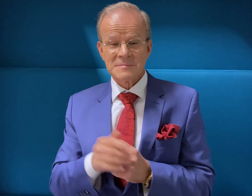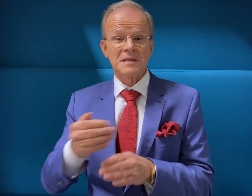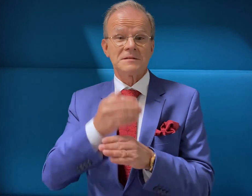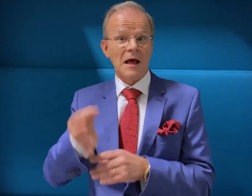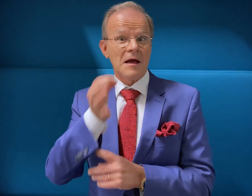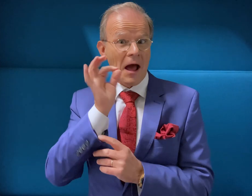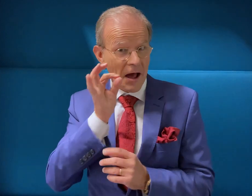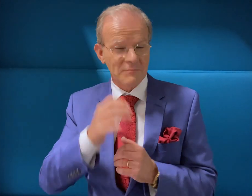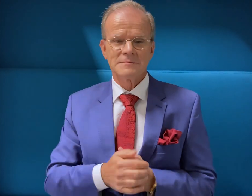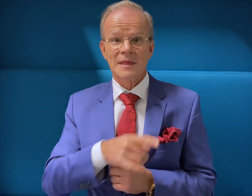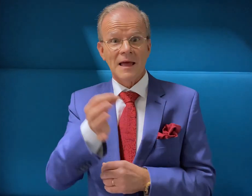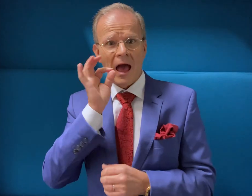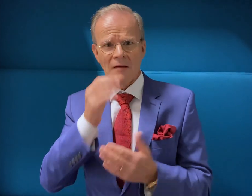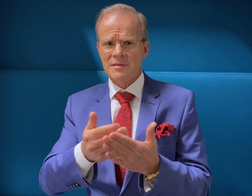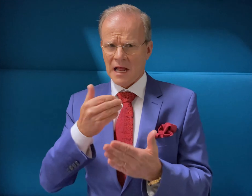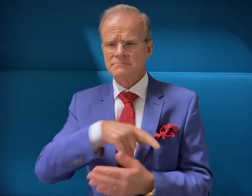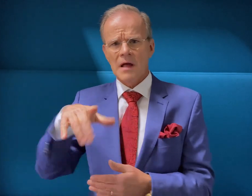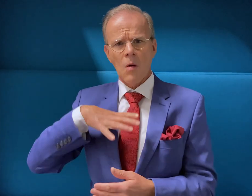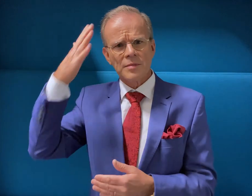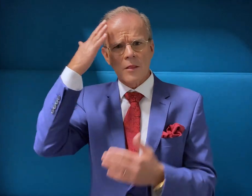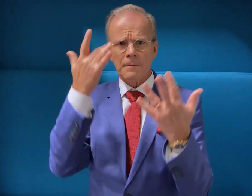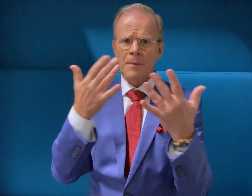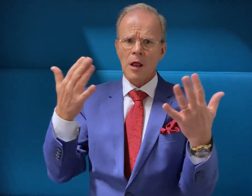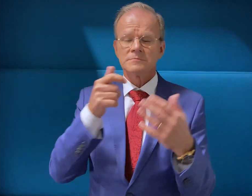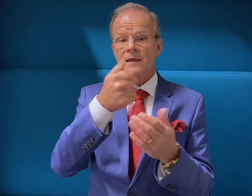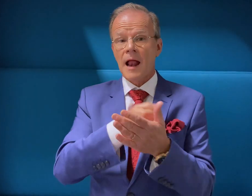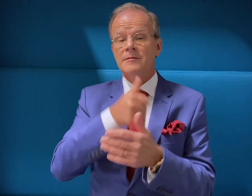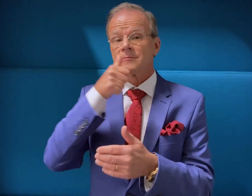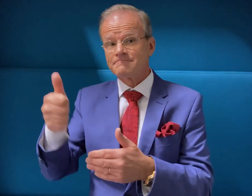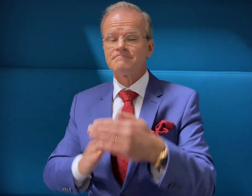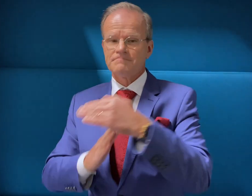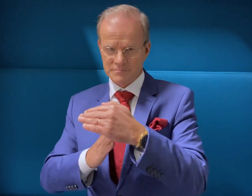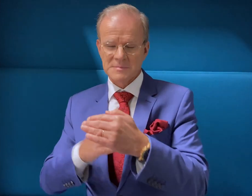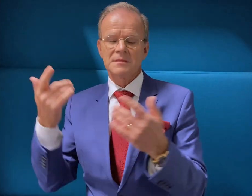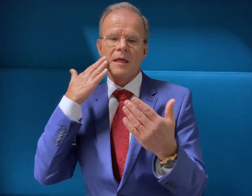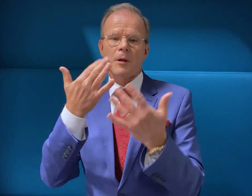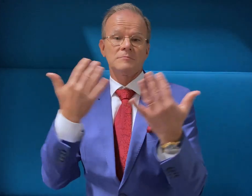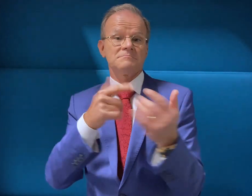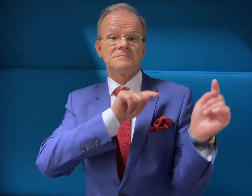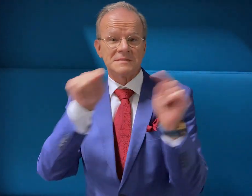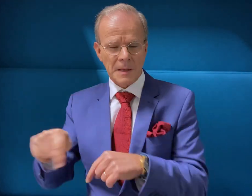Tilaisuuden jälkeen on luvassa kahvittelua. Tilaisuuteen kannattaa ilmoittautua etukäteen niin tiedämme, - kuinka paljon kahvittelijoita on tulossa.